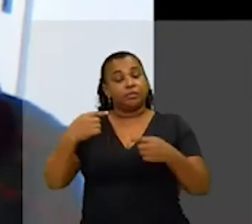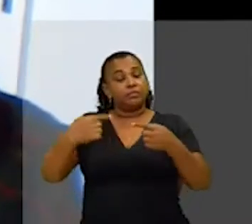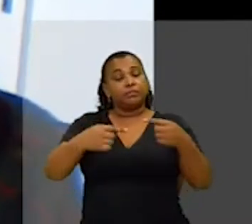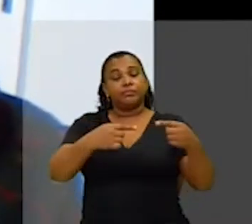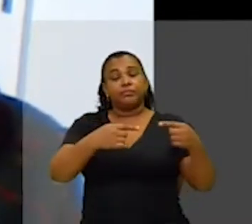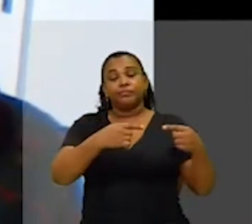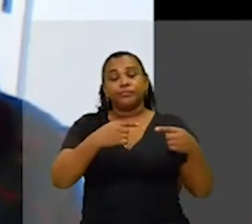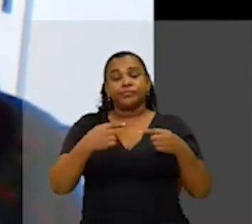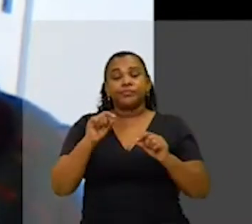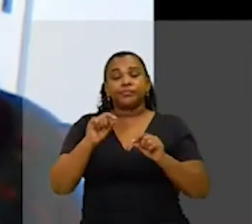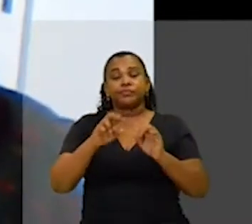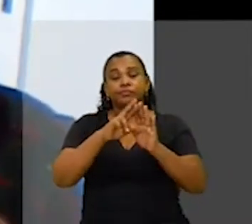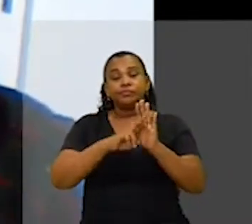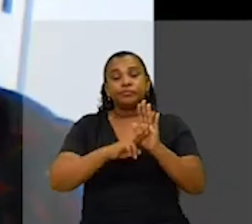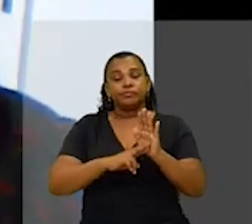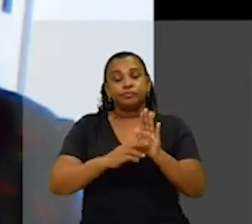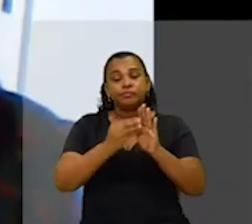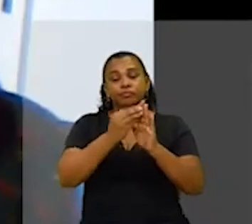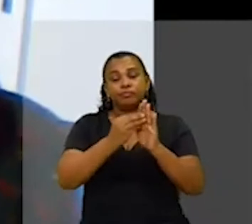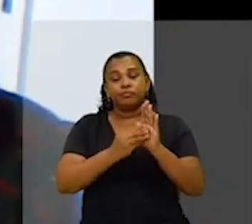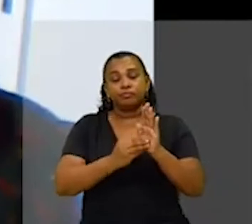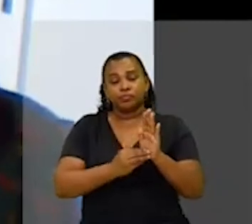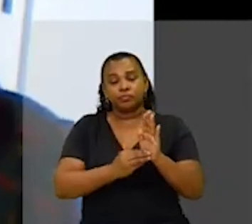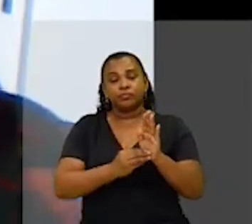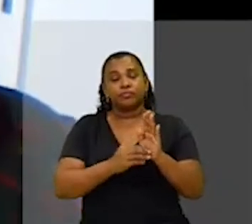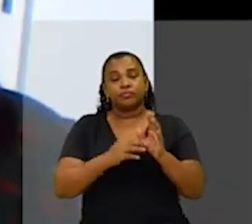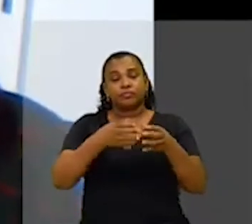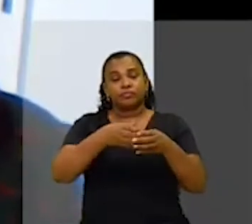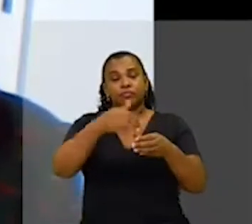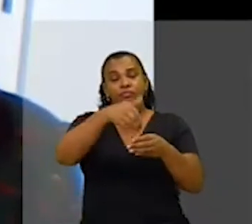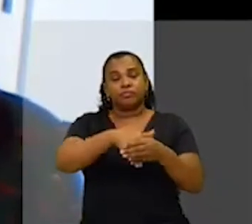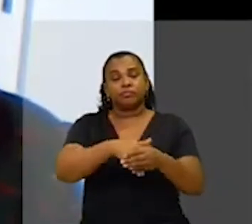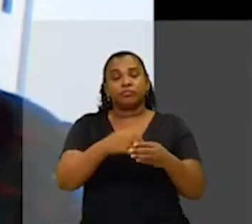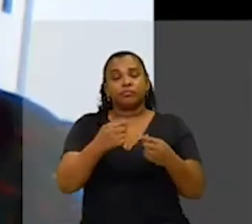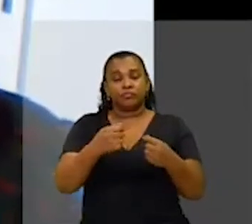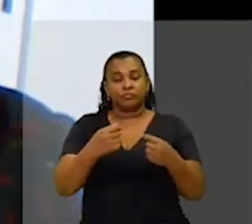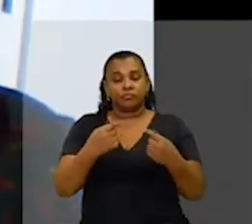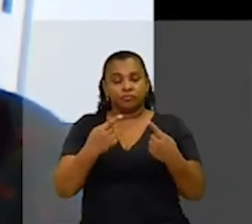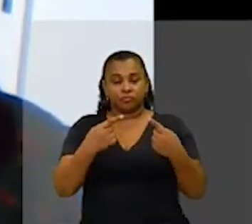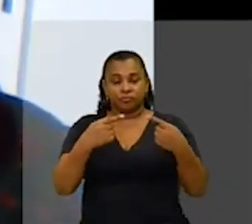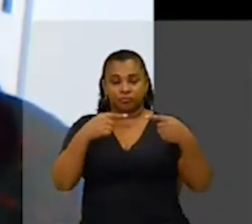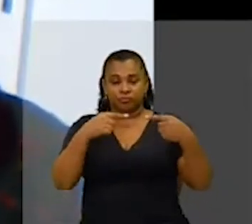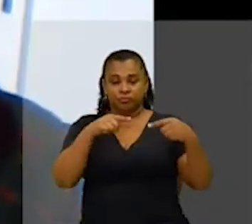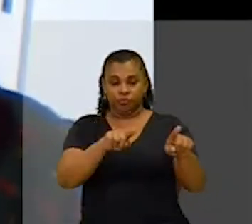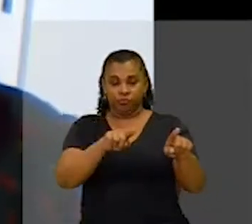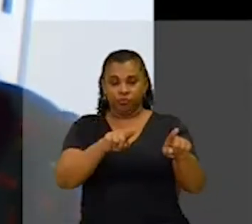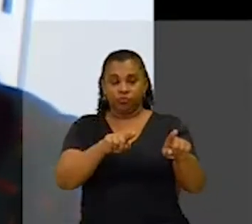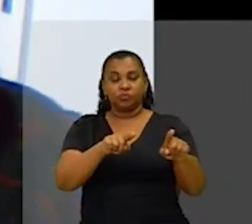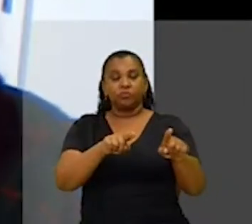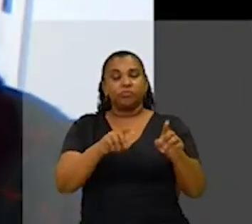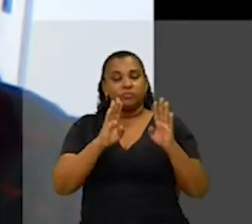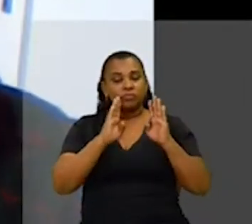regulamentação de mandar os coletes o encontro essa tensão inerente essa estratégio e pode ser